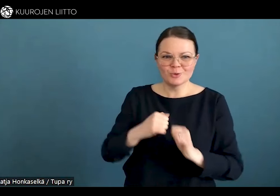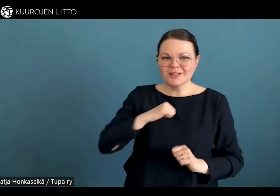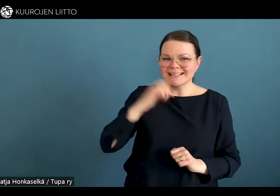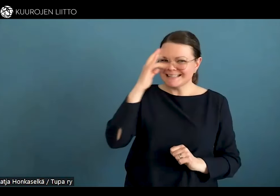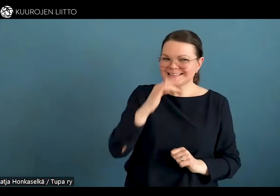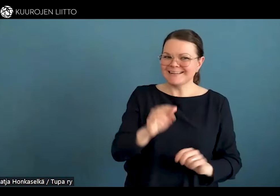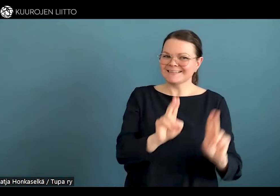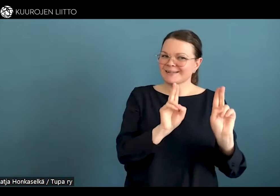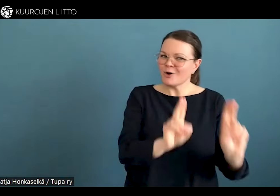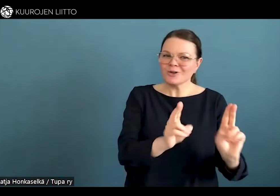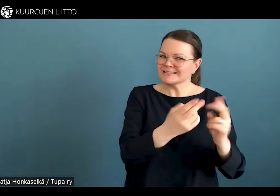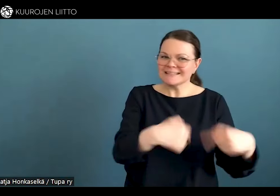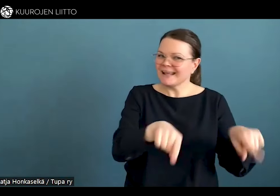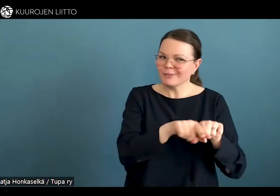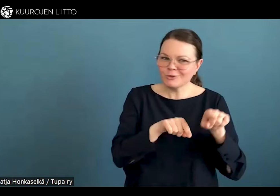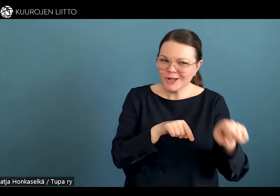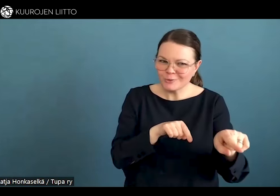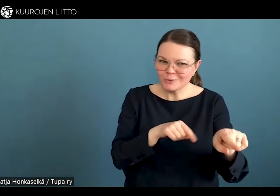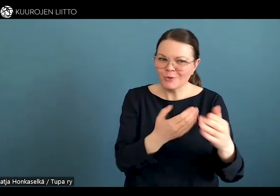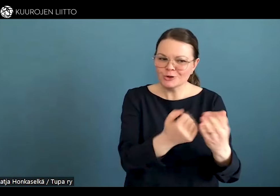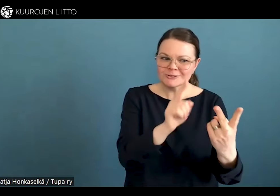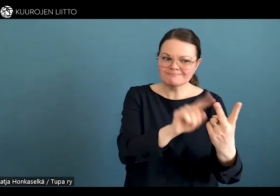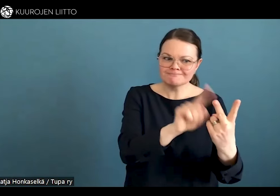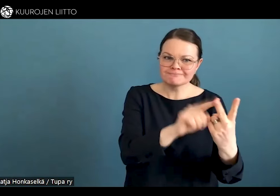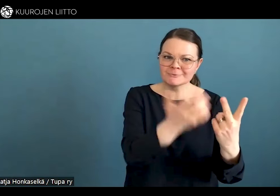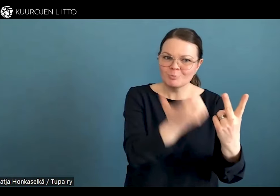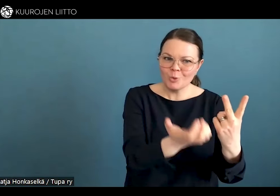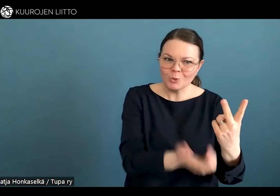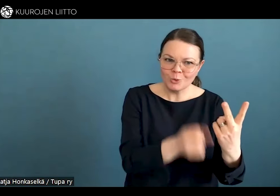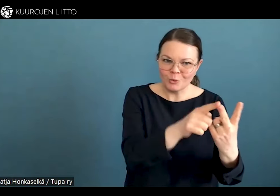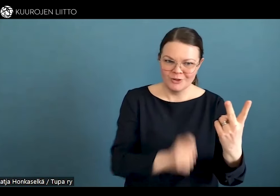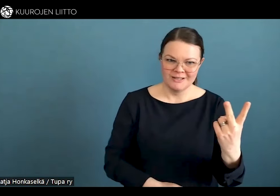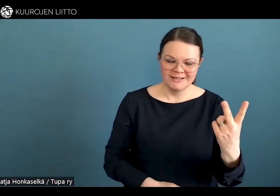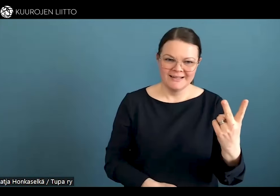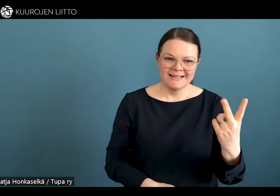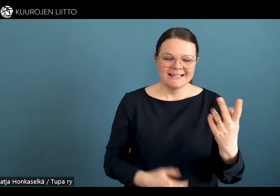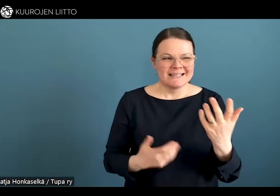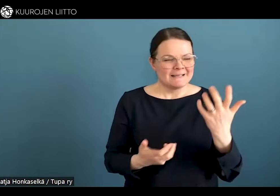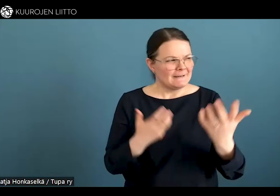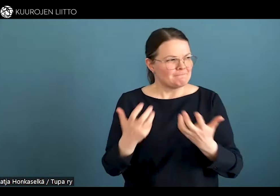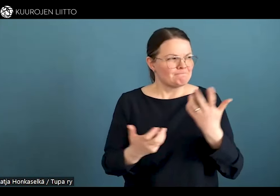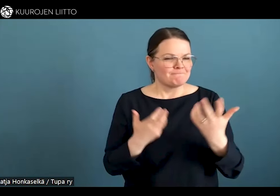Itse en näe tällaista oikeasti toteutuneeksi tulkkaukseksi, - koska asiakas on tilannut kaksi tulkkia, joista toinen puuttuu.